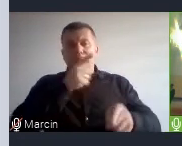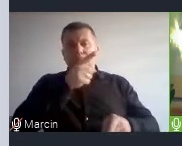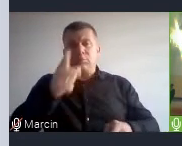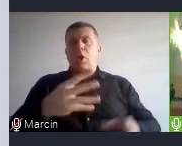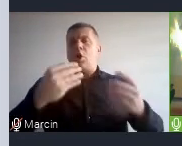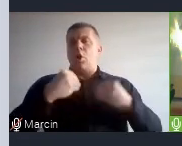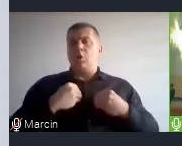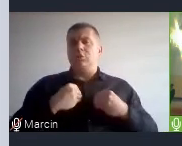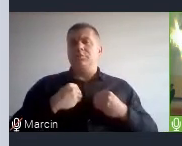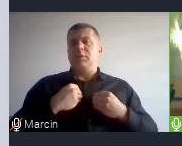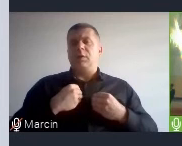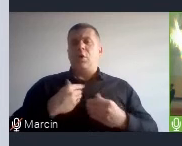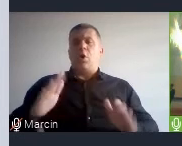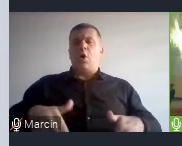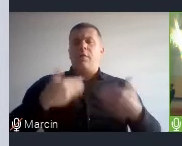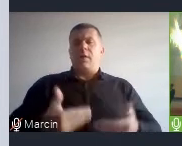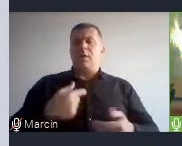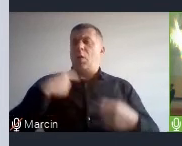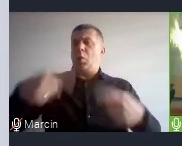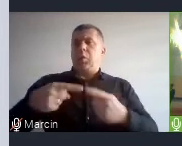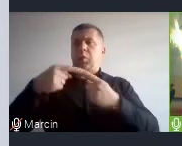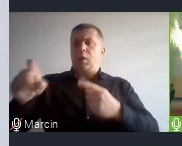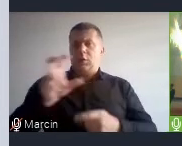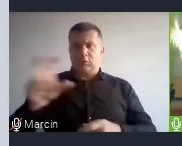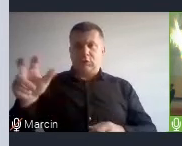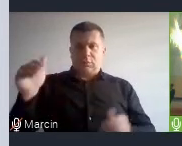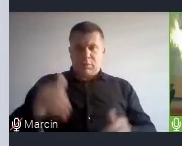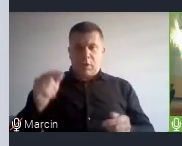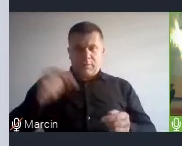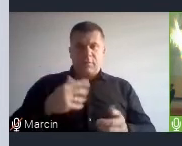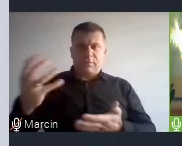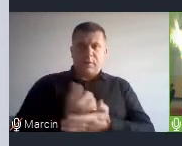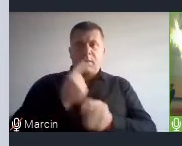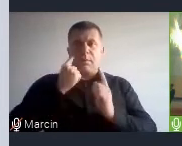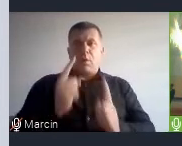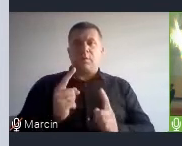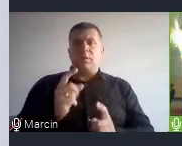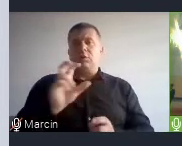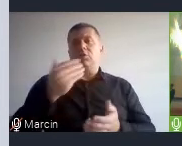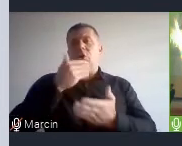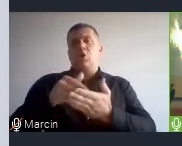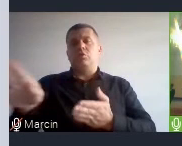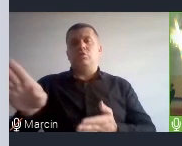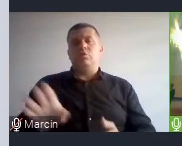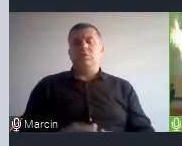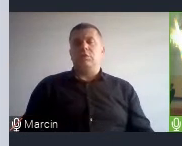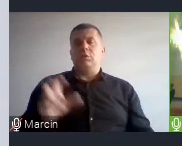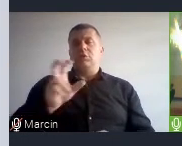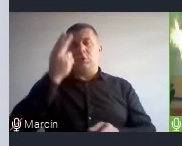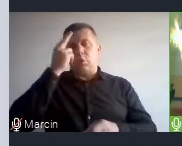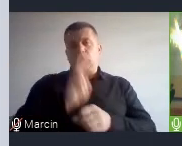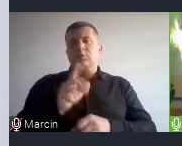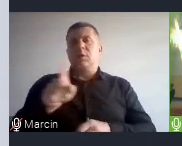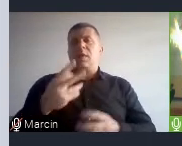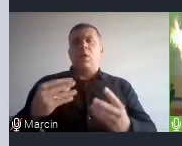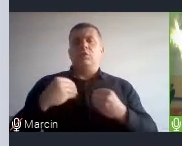do którego nie skierowałam, powinnam tę ofertę brać pod uwagę czy też mogę ją odrzucić, czy uznać, że nie otrzymałam?”.